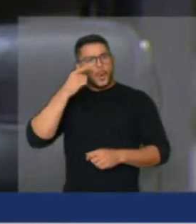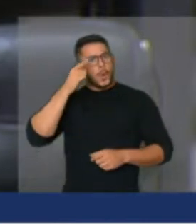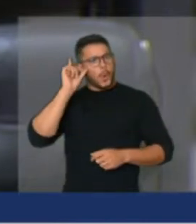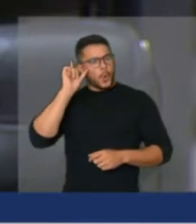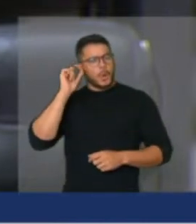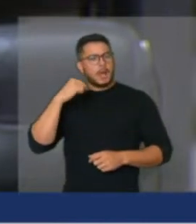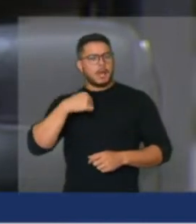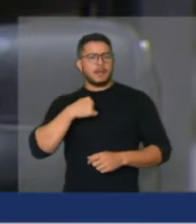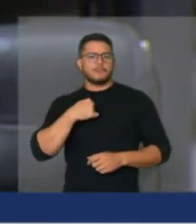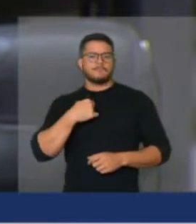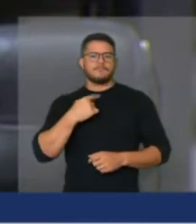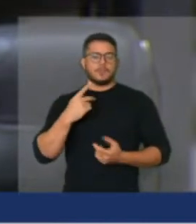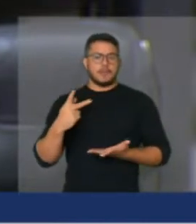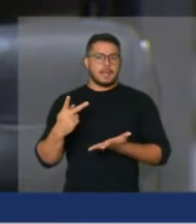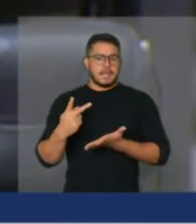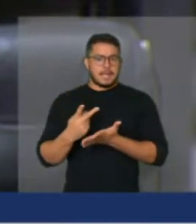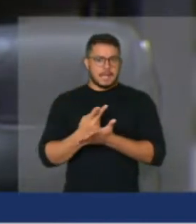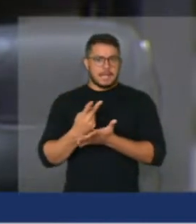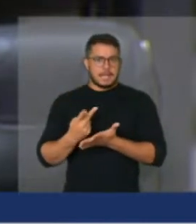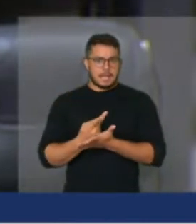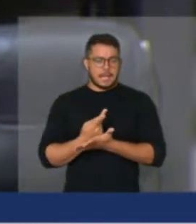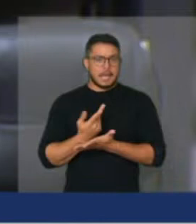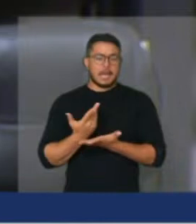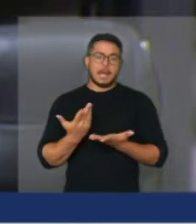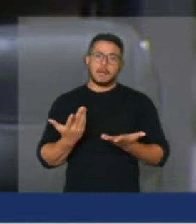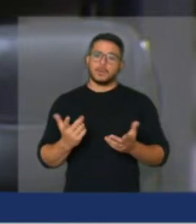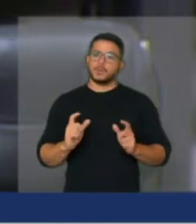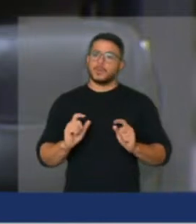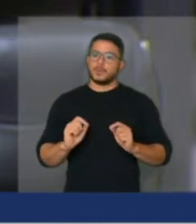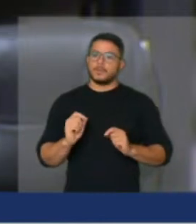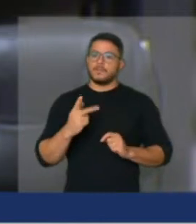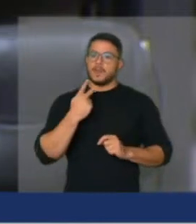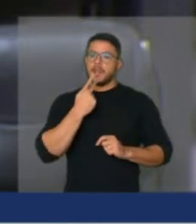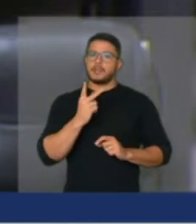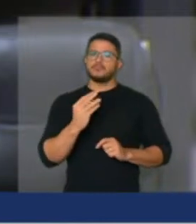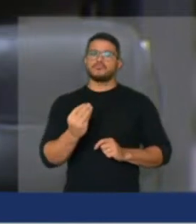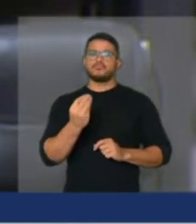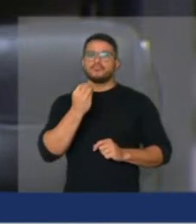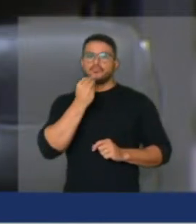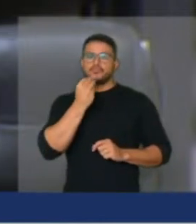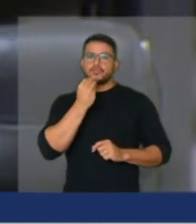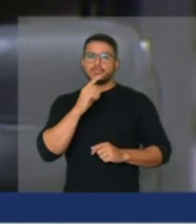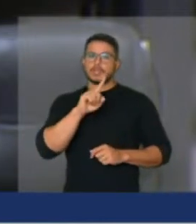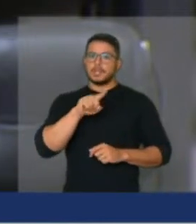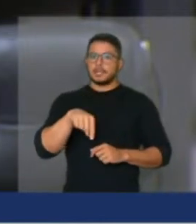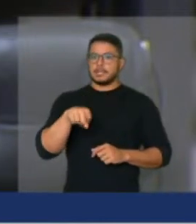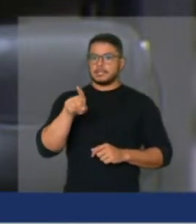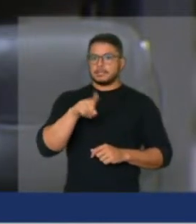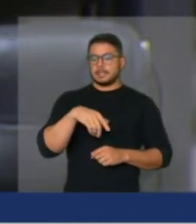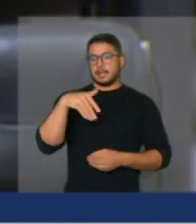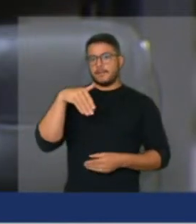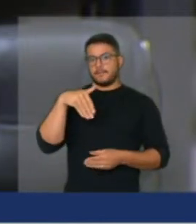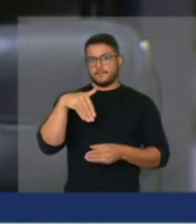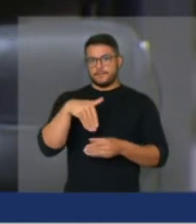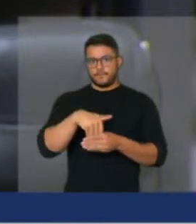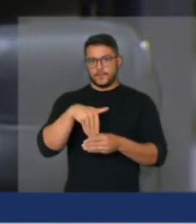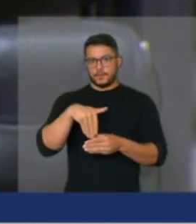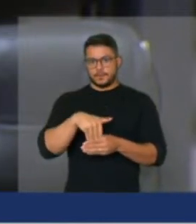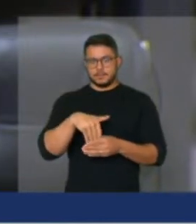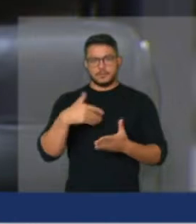QUANDO DISSE QUE PODERIA SER CANCELADA A VOTAÇÃO. A QUALQUER MOMENTO ANTES DELA SER ENCERRADA... MAS, NA VERDADE, É ANTES DELA...